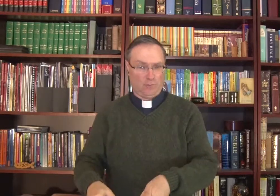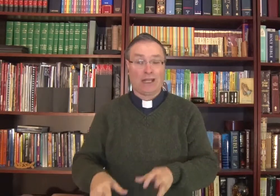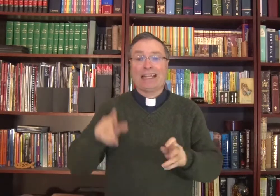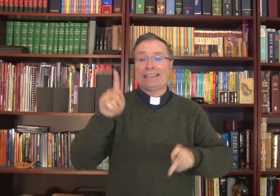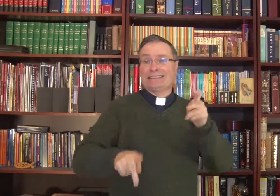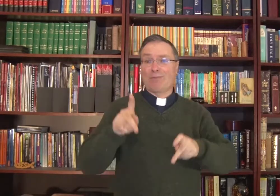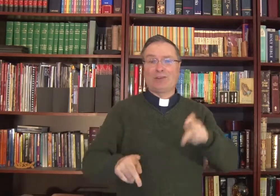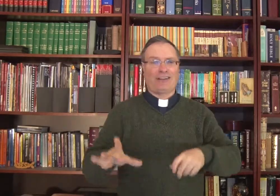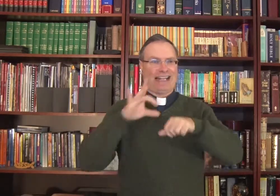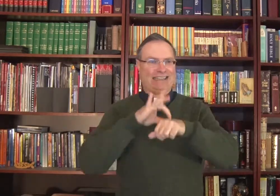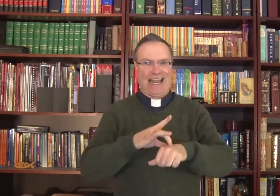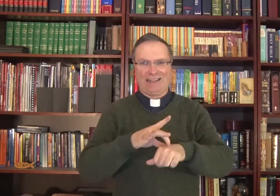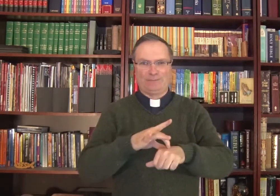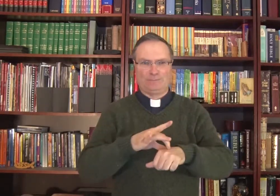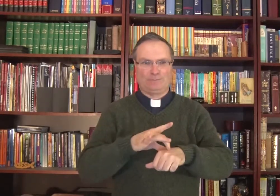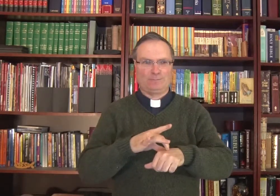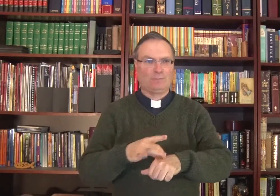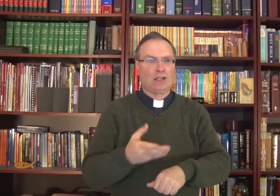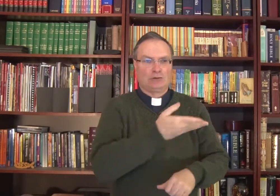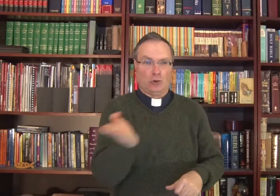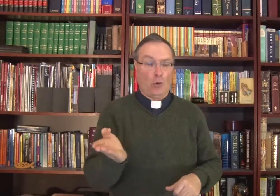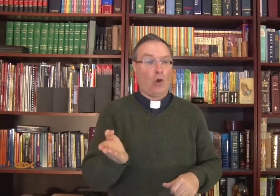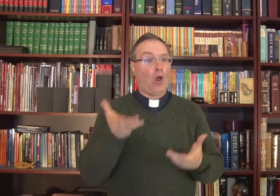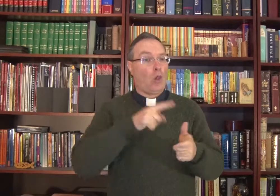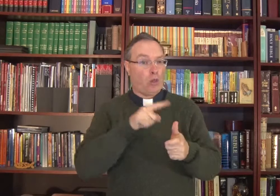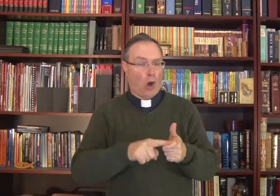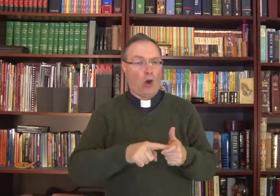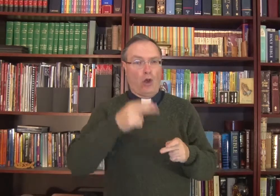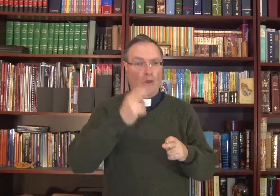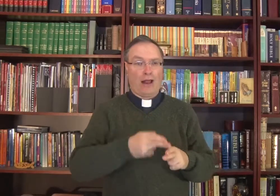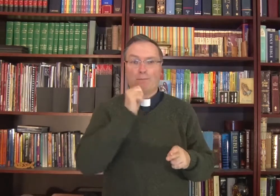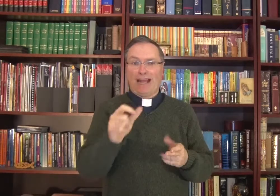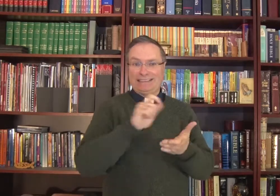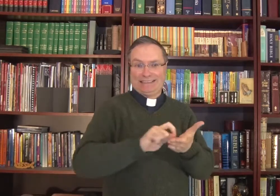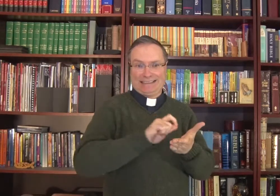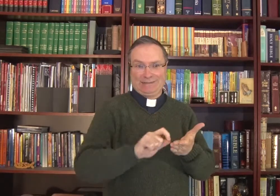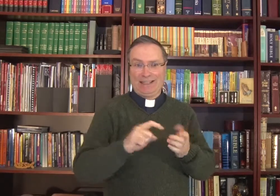Les habitants de la terre, ceux dont le nom n'a pas été inscrit